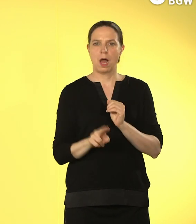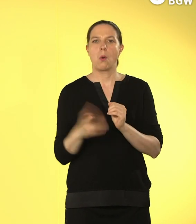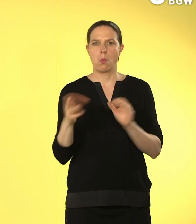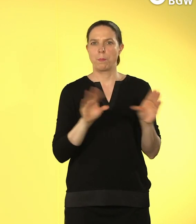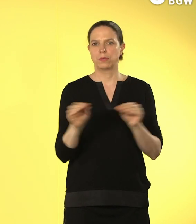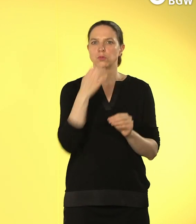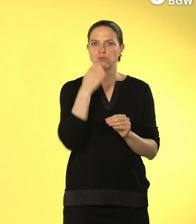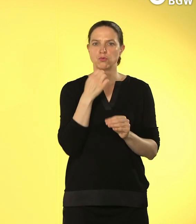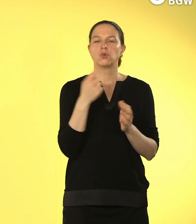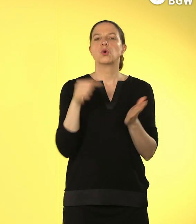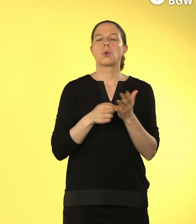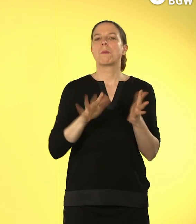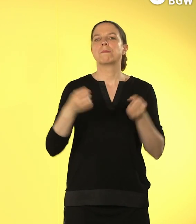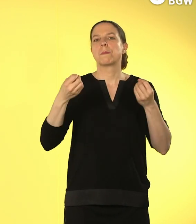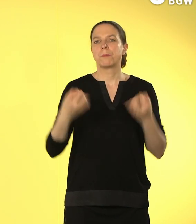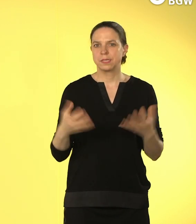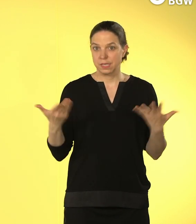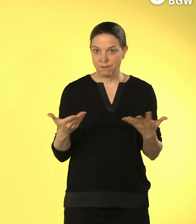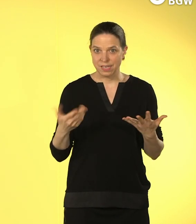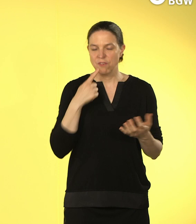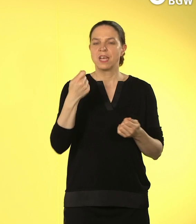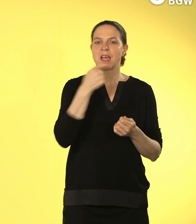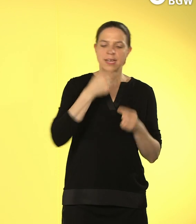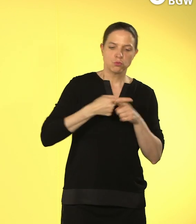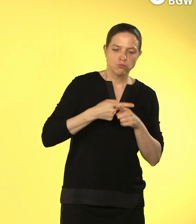Falls mal bei der Zubereitung ein Schnipsel vom Handschuh